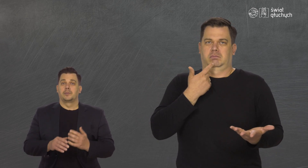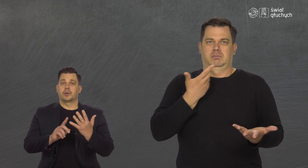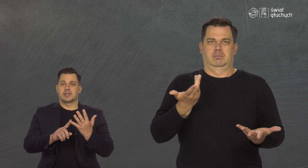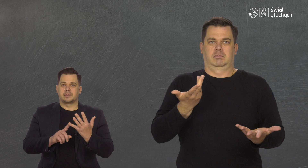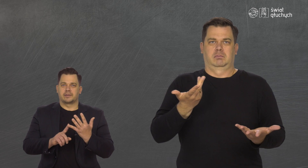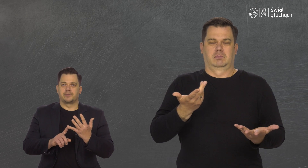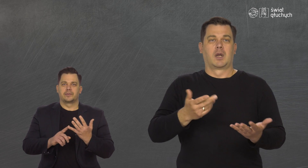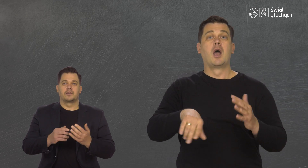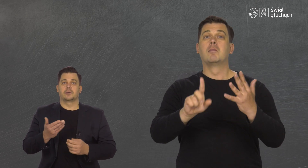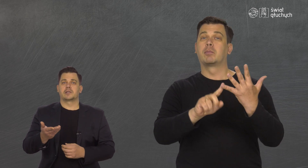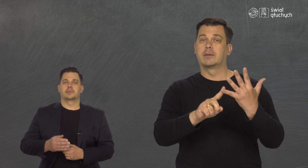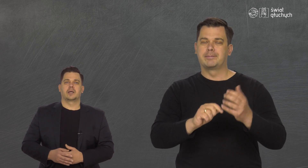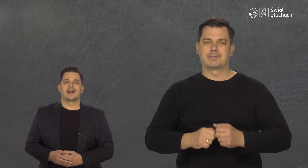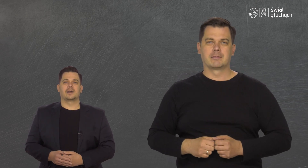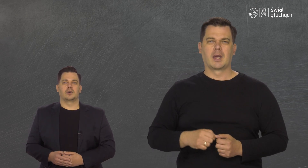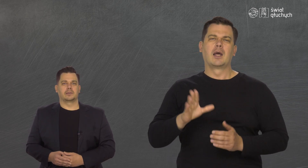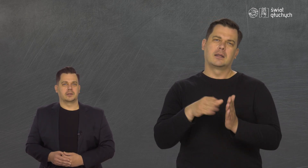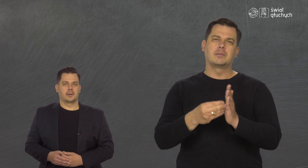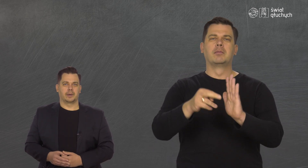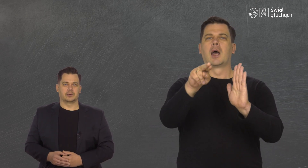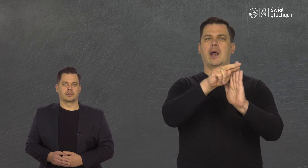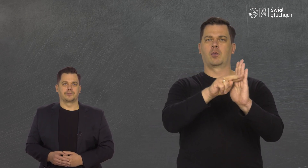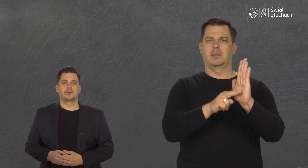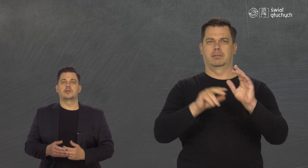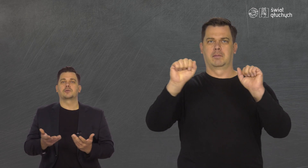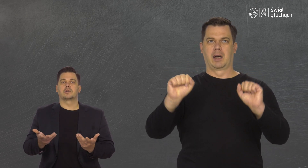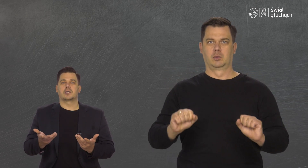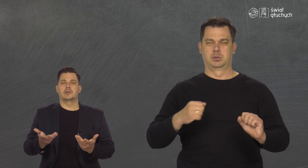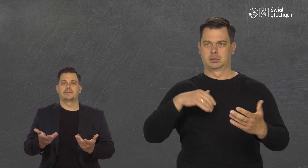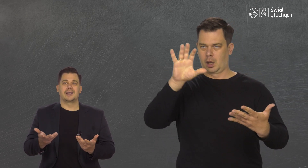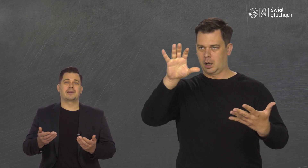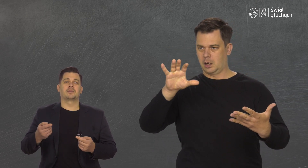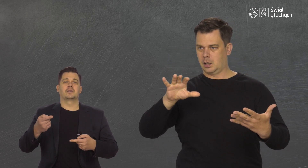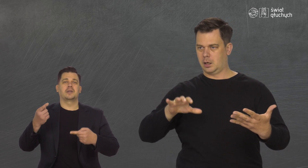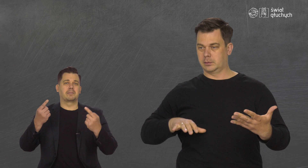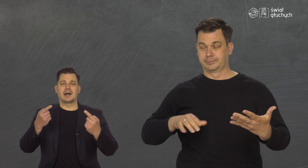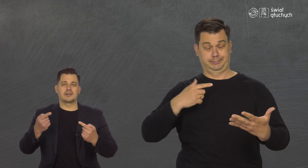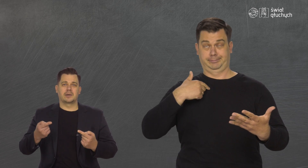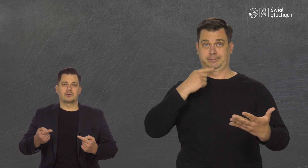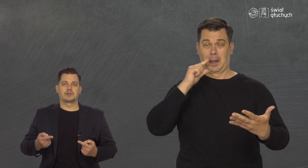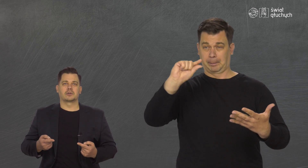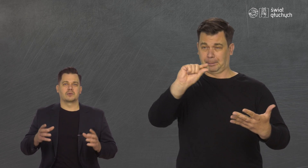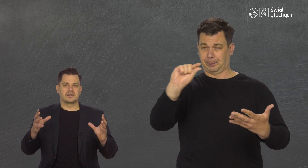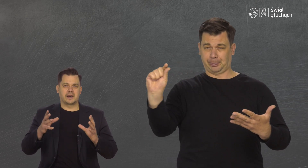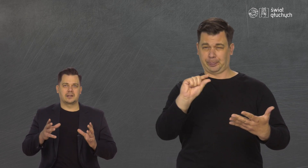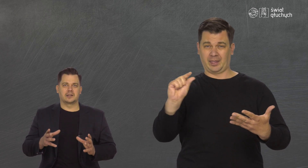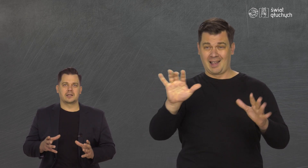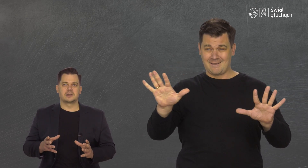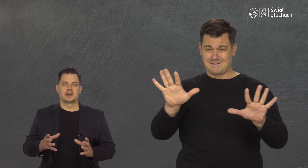Piąta sprawa: wyobraź sobie regulamin z banku. Co widzisz przed oczami? Najprawdopodobniej bardzo małą czcionkę i zwarty tekst.